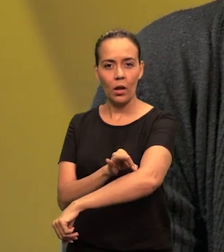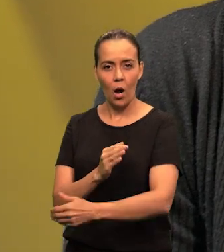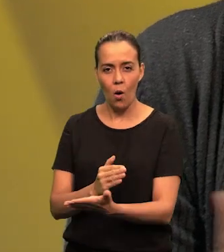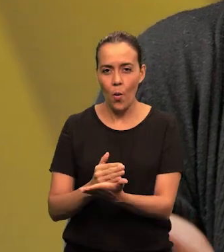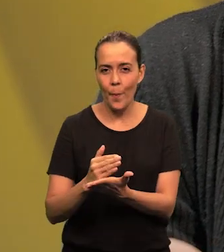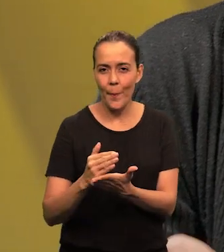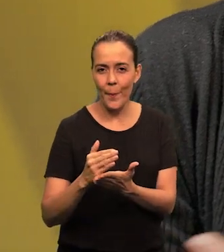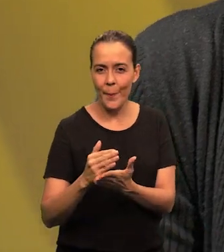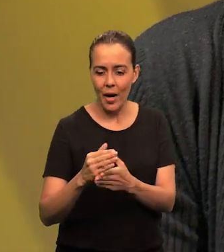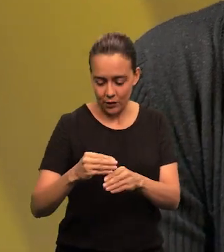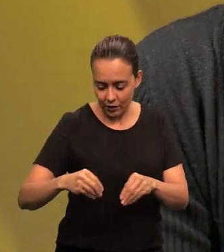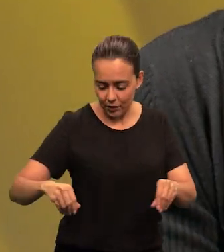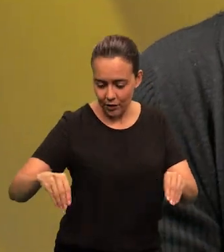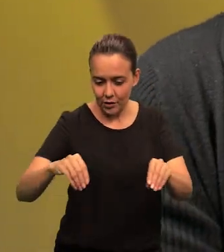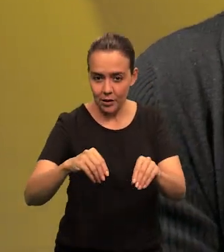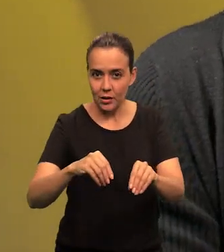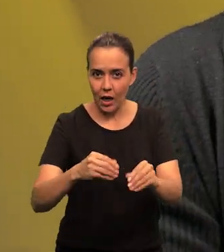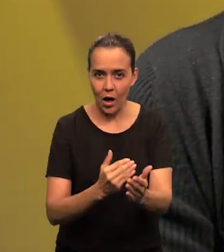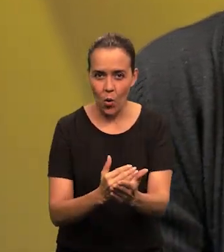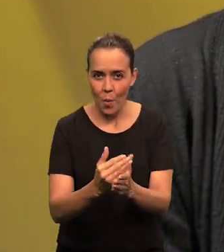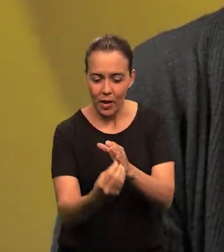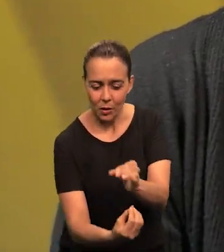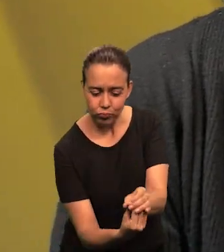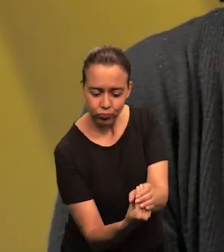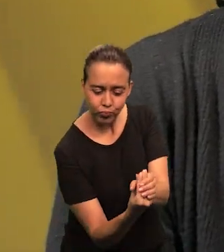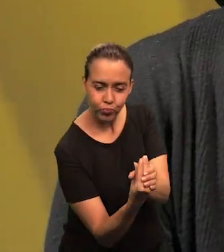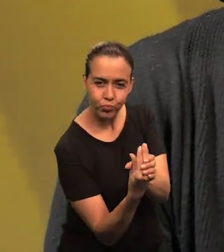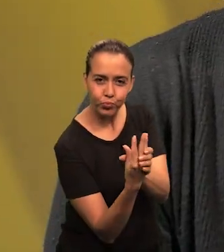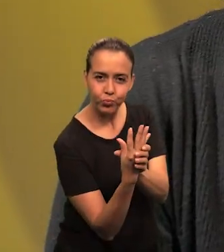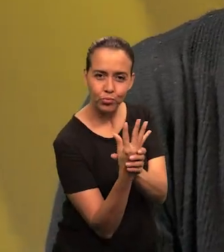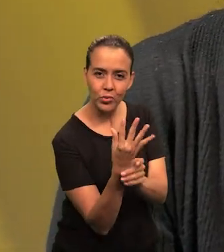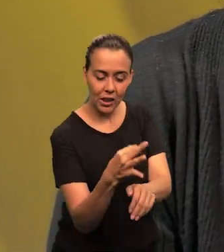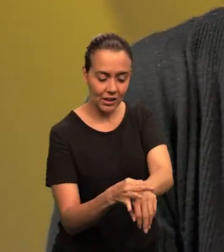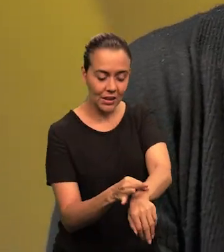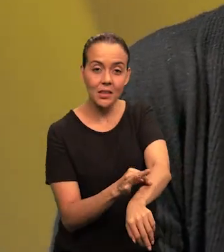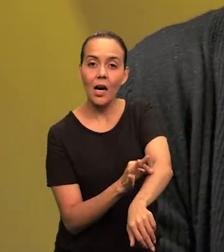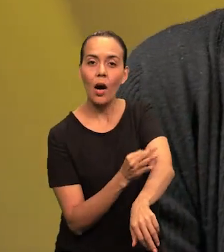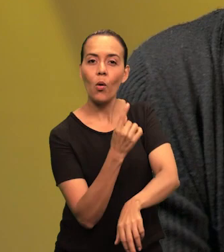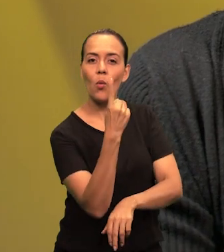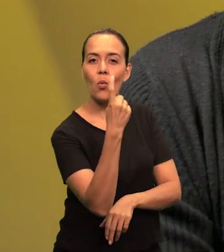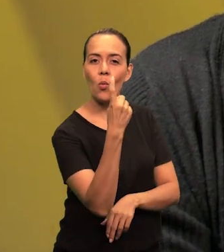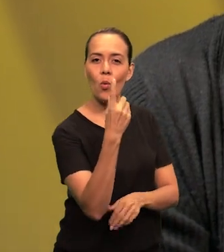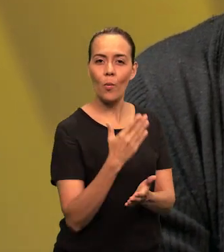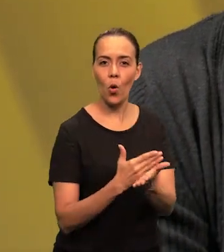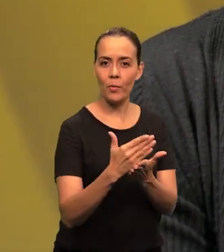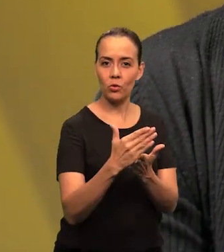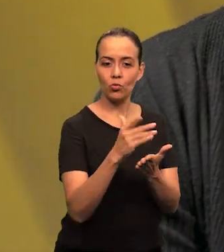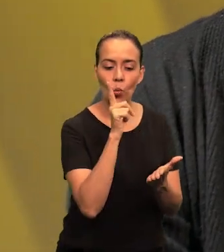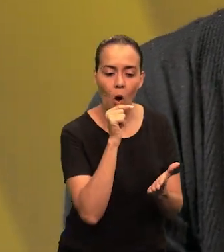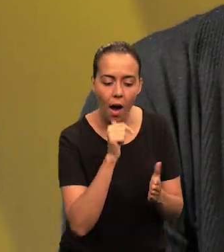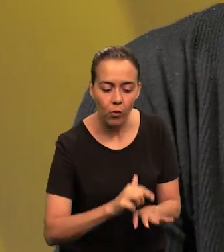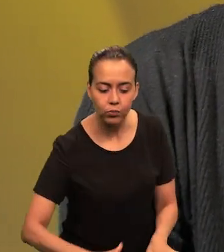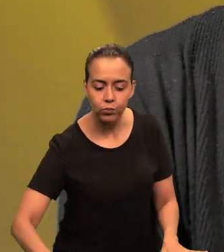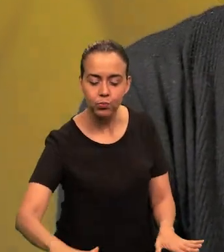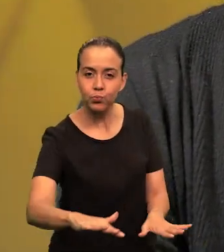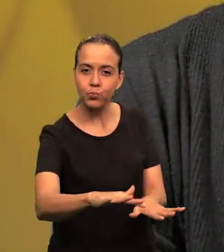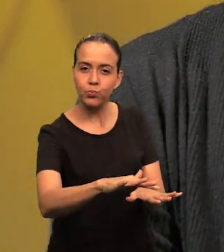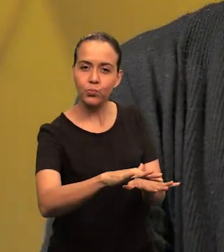numa ameba. Nós temos um pé lá porque nós viemos do chão e não do céu. Nós somos filhos da terra, da água e do chão.